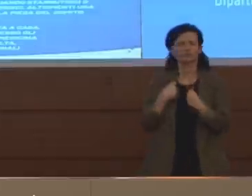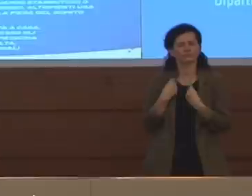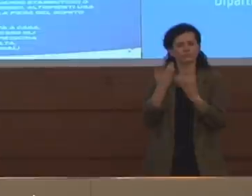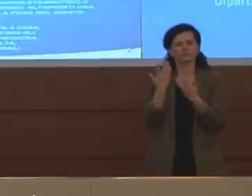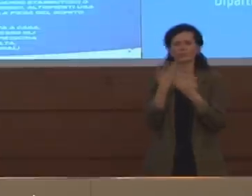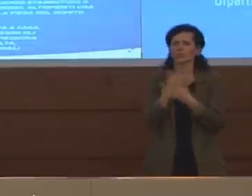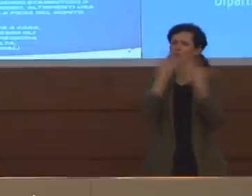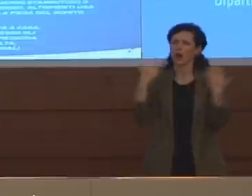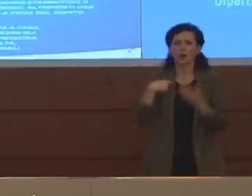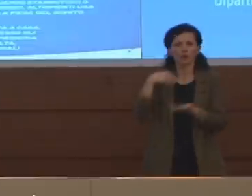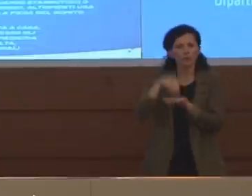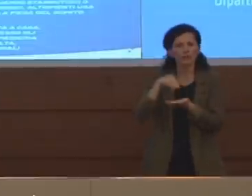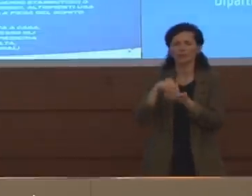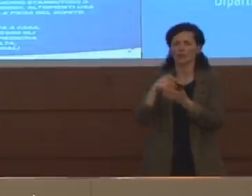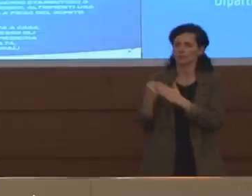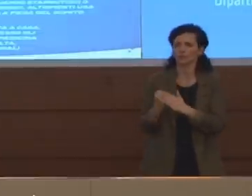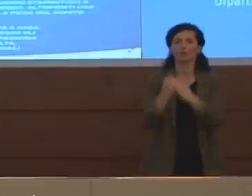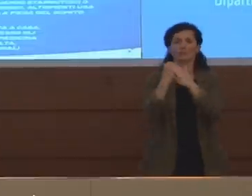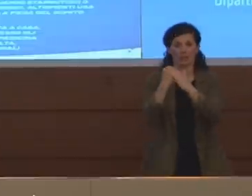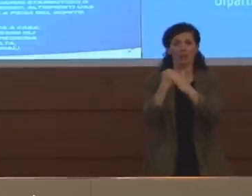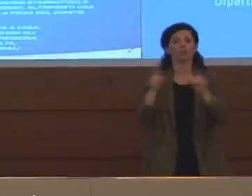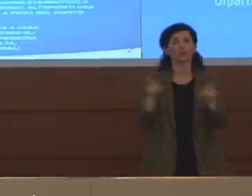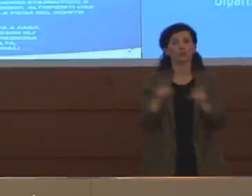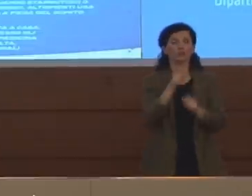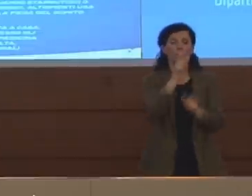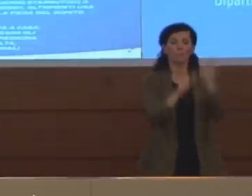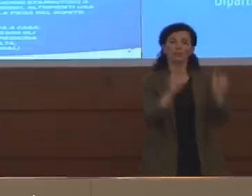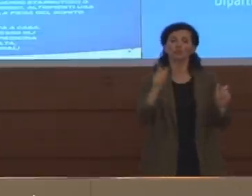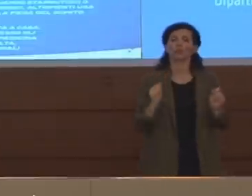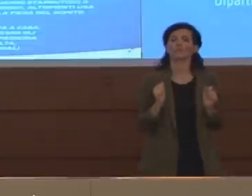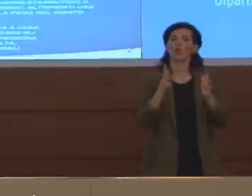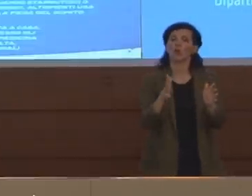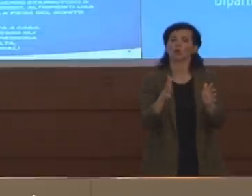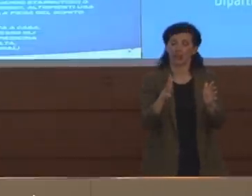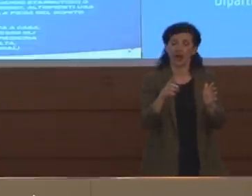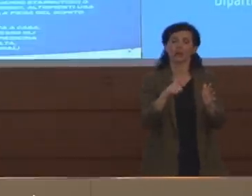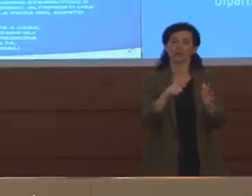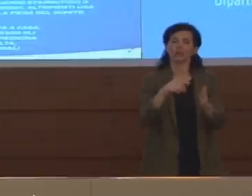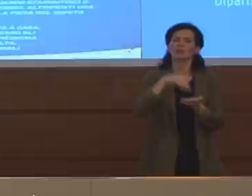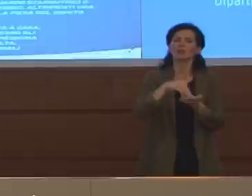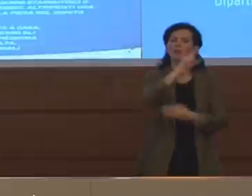civile che in Italia operano con professionalità, proprio al fianco